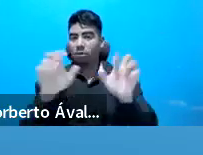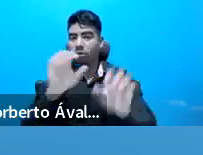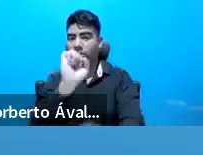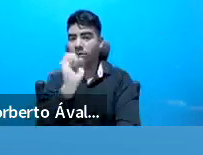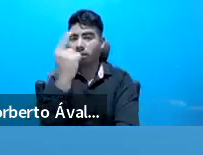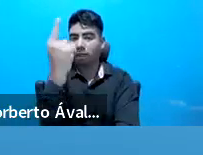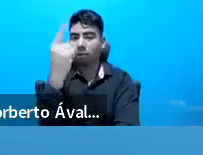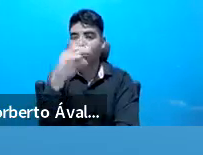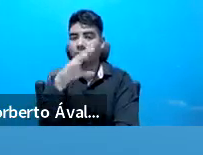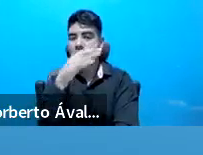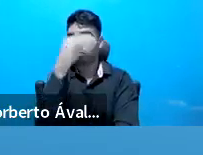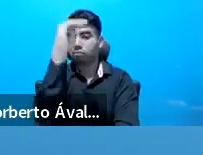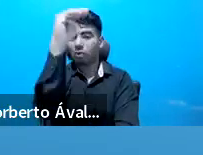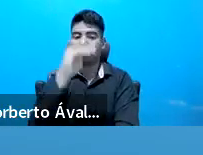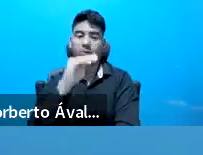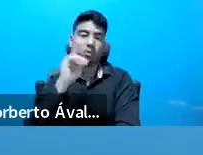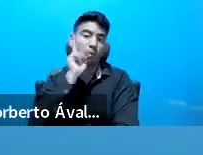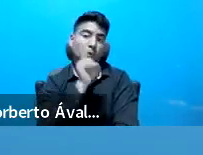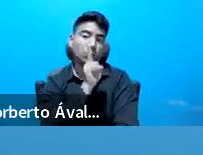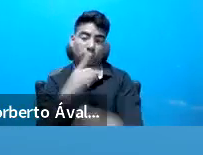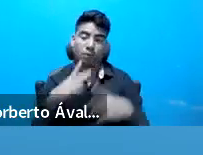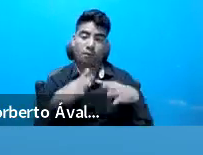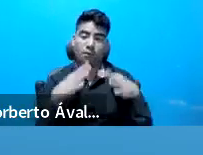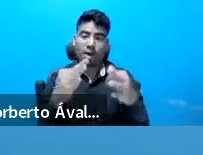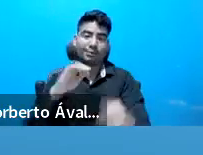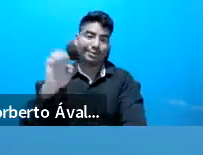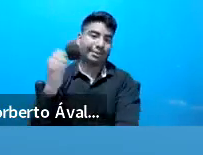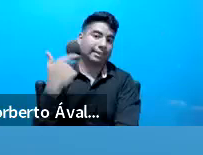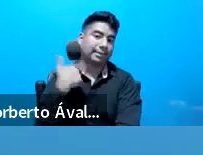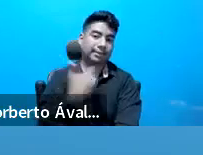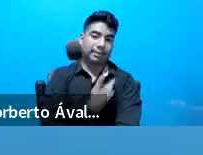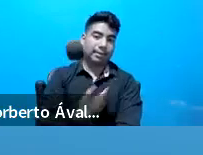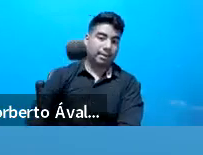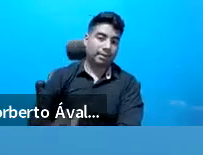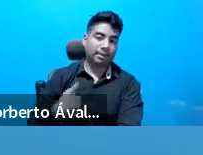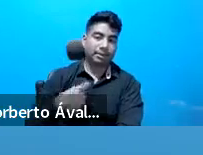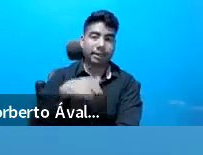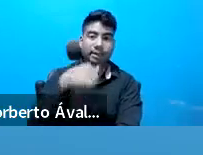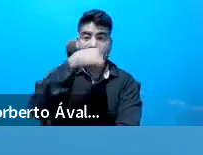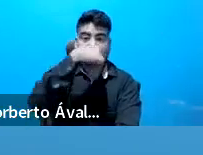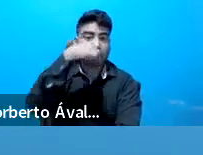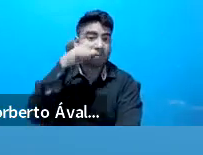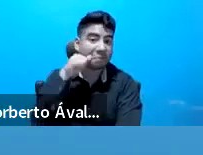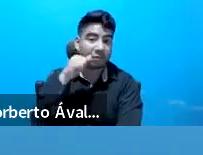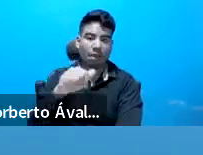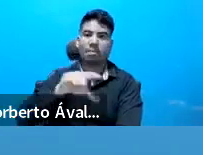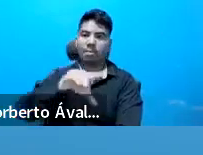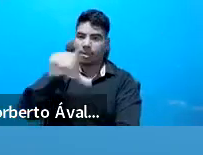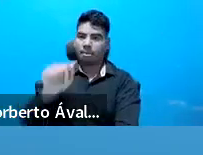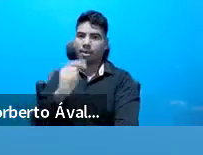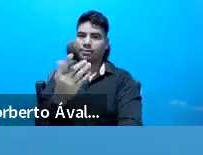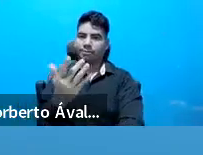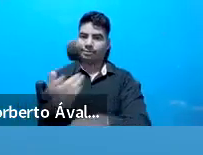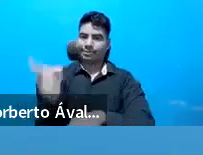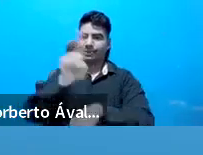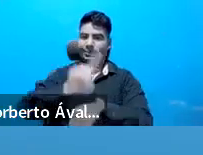Personal fallan. Nada fallan nacional de sordos os por Benito os por Benito Juárez, un por Benito Juárez, un 28 de noviembre y desde